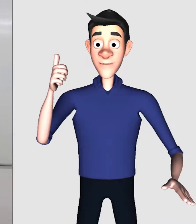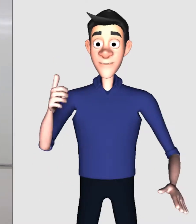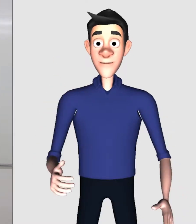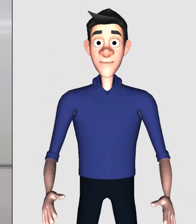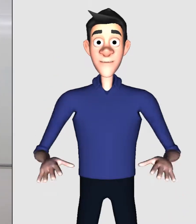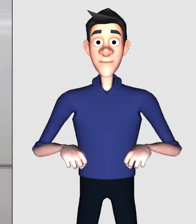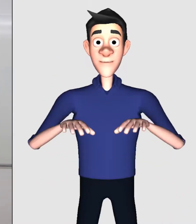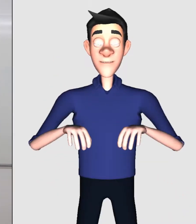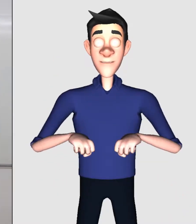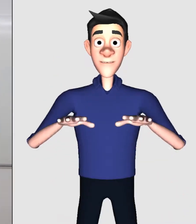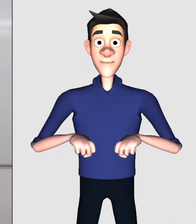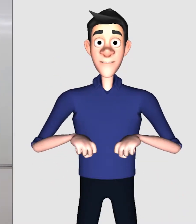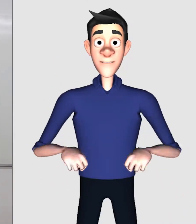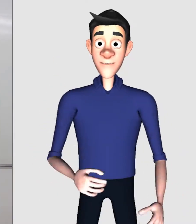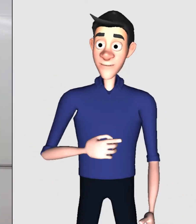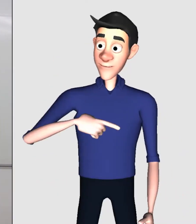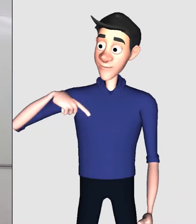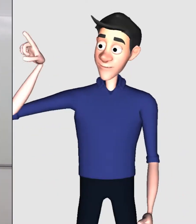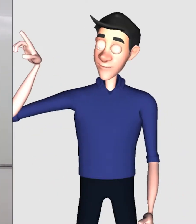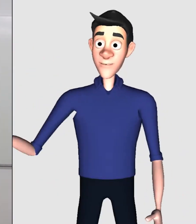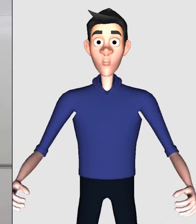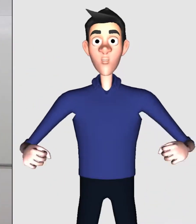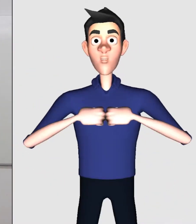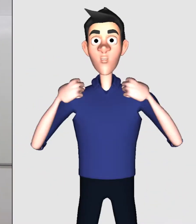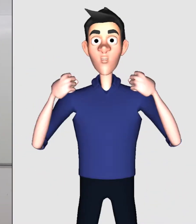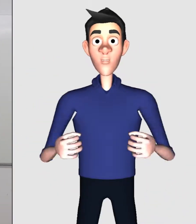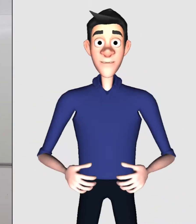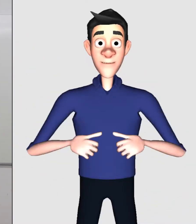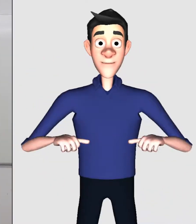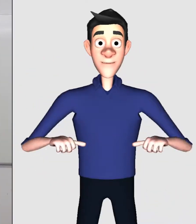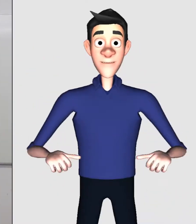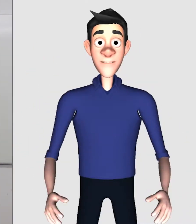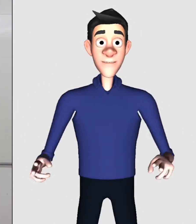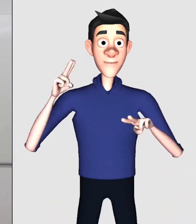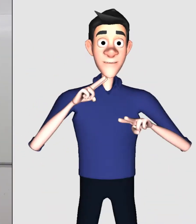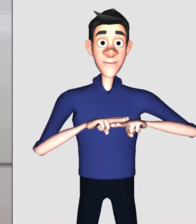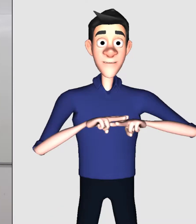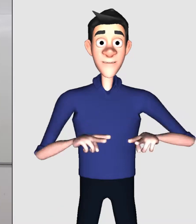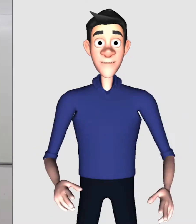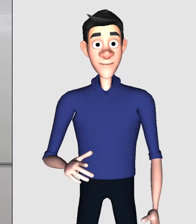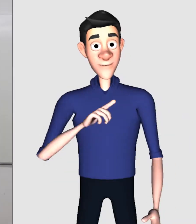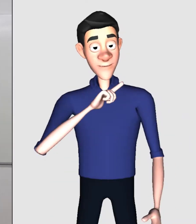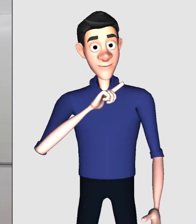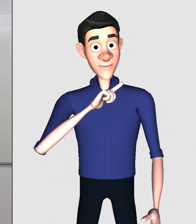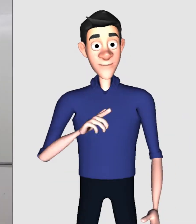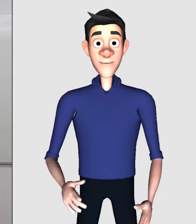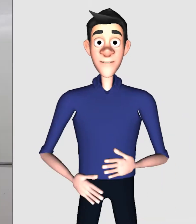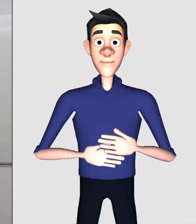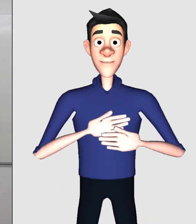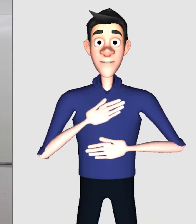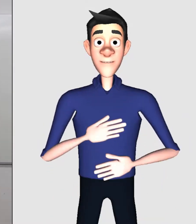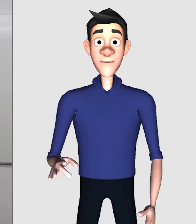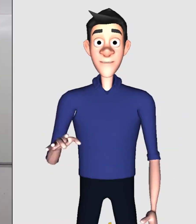Cai de uma altura h e fica presa em cima dessa Quando a primeira massa bate e fica presa